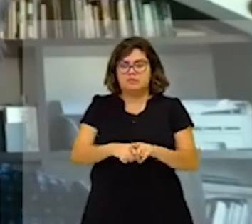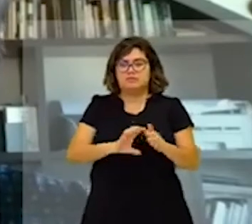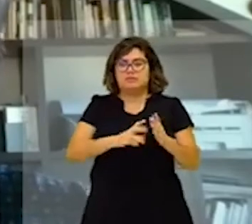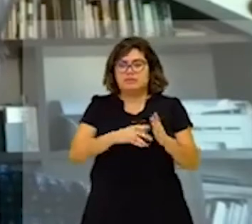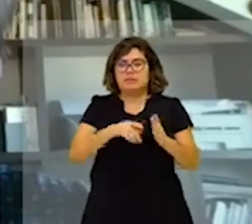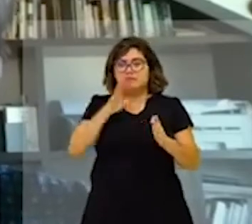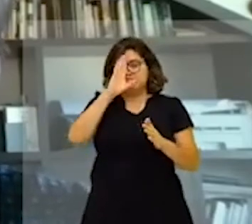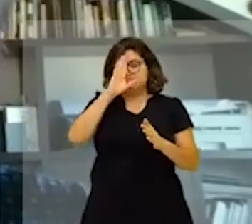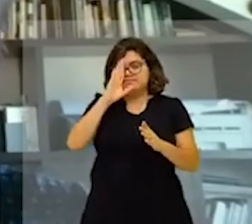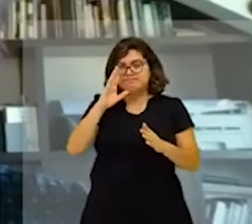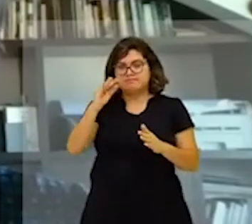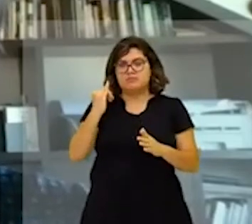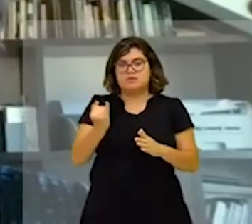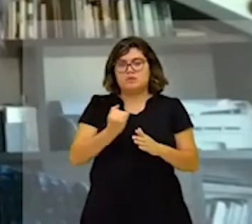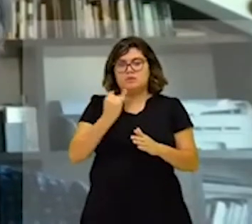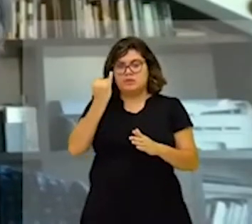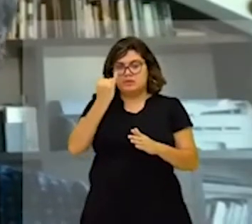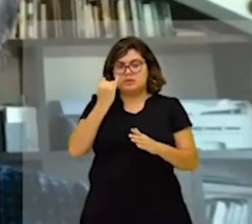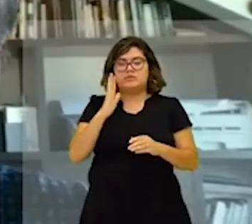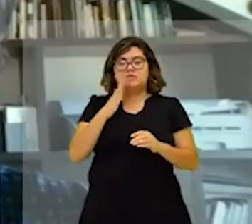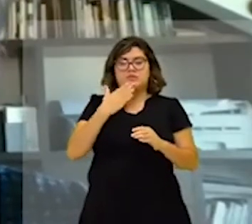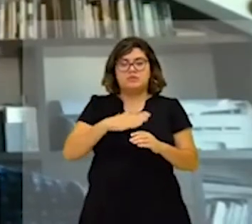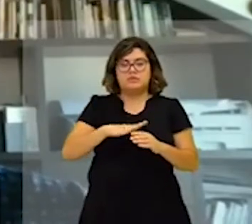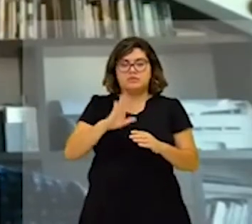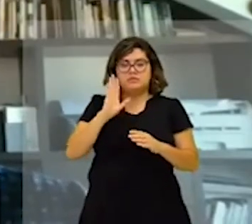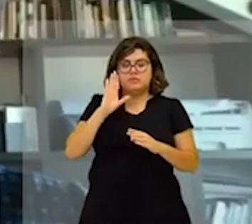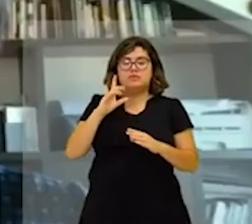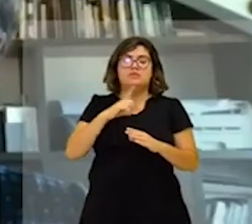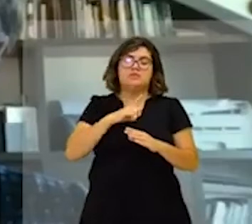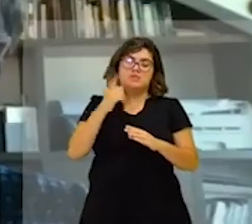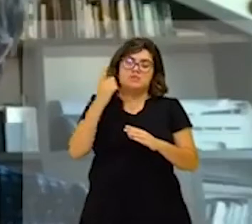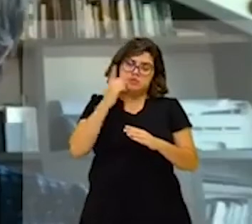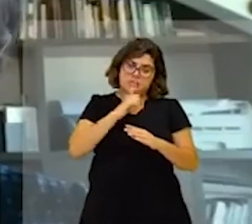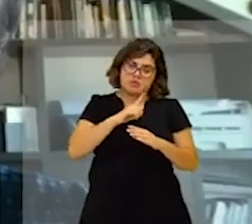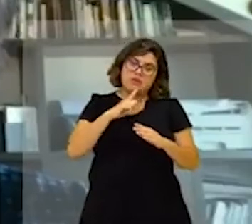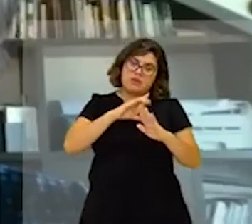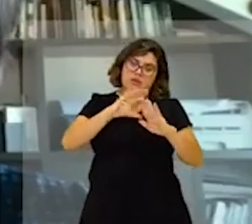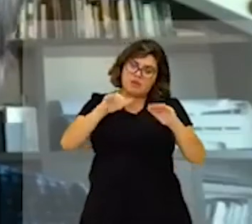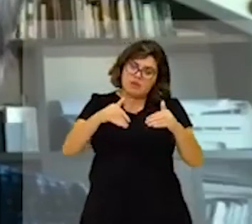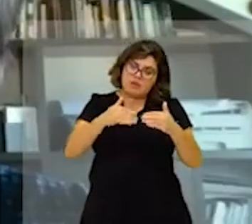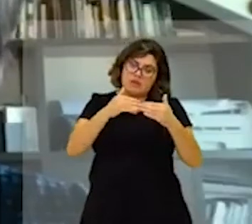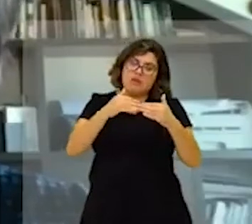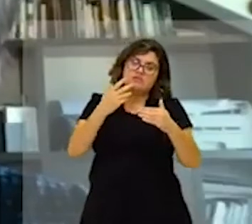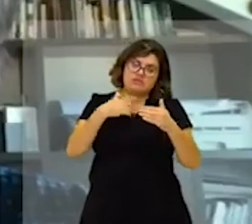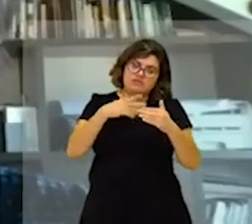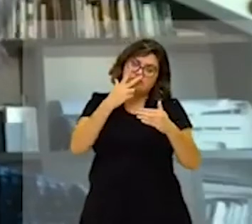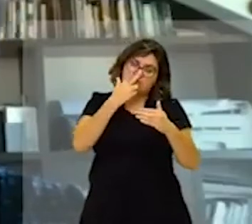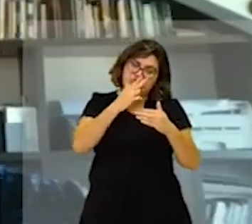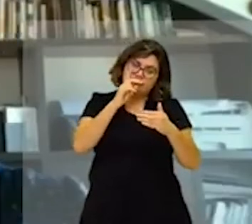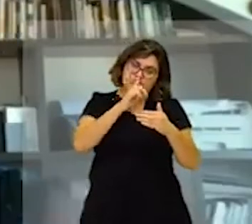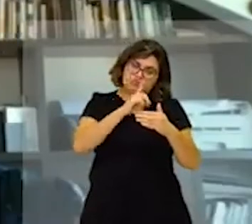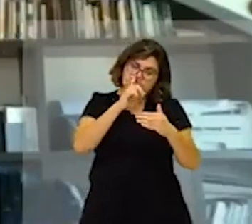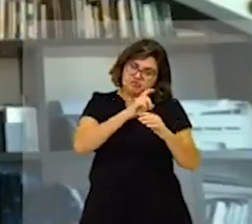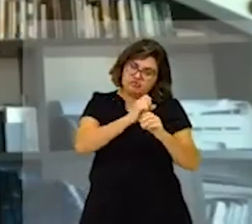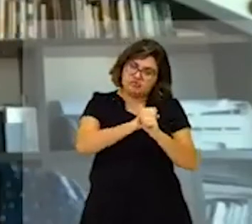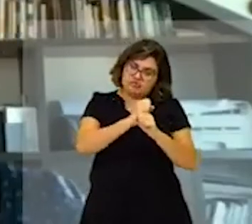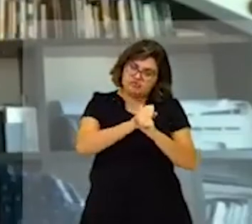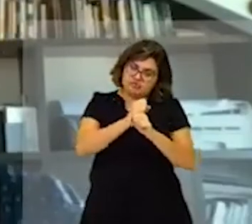emagrecer e aumentar na sua qualidade já bastante arranhada nos últimos anos mas também é preciso